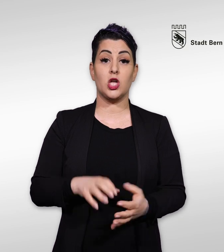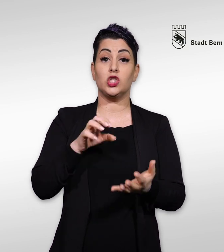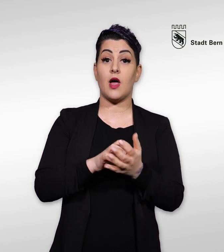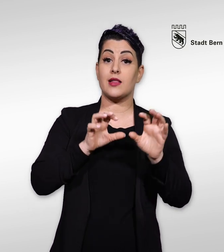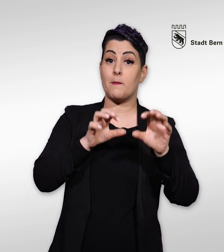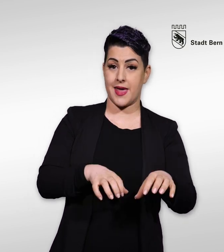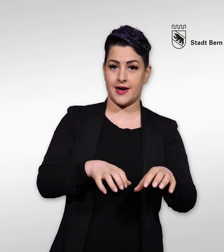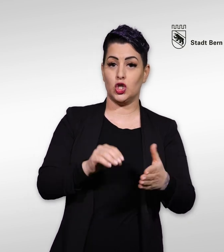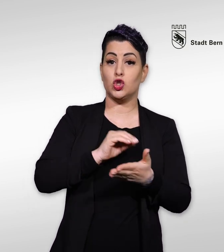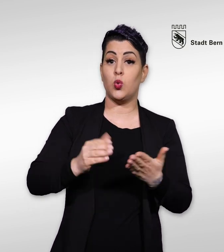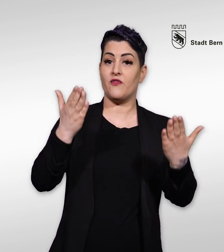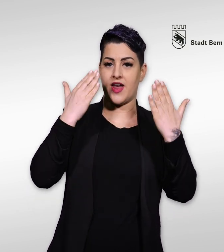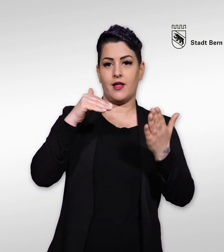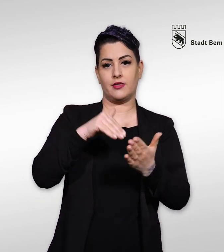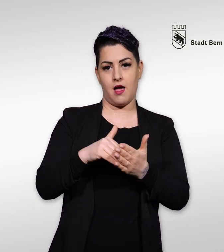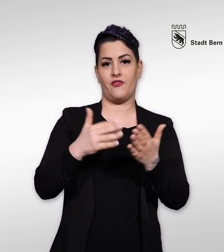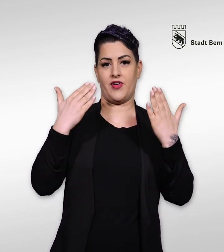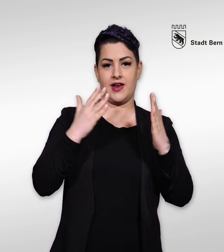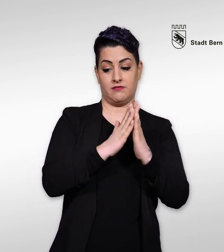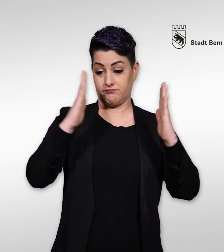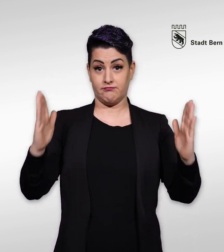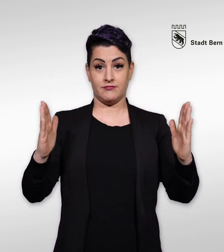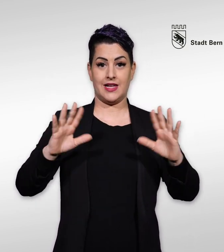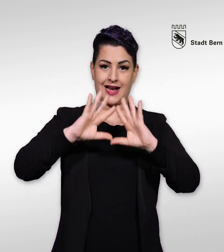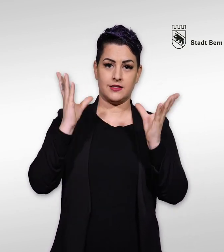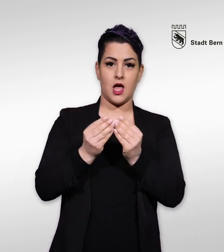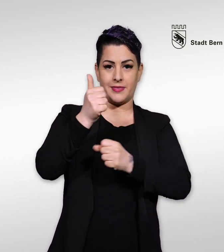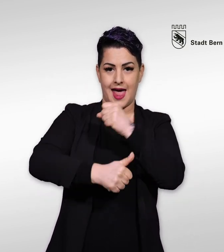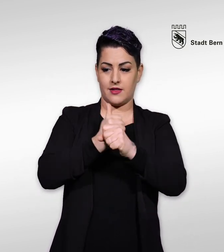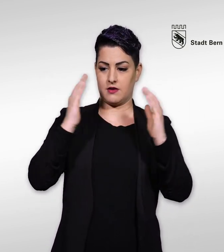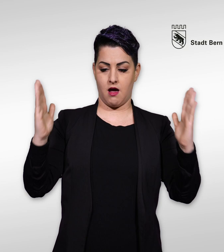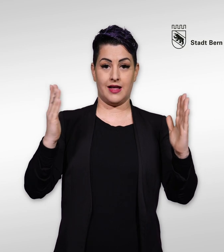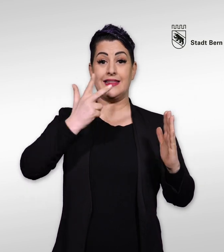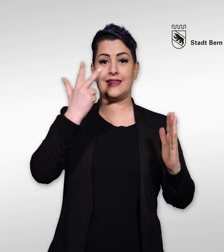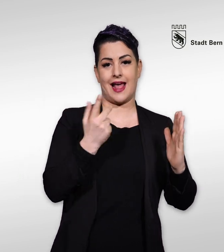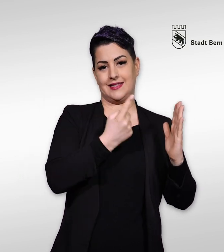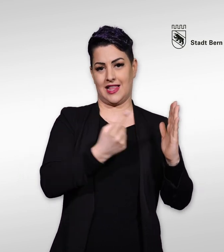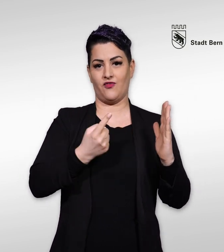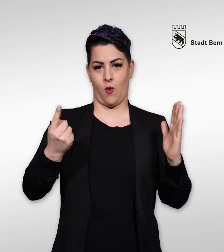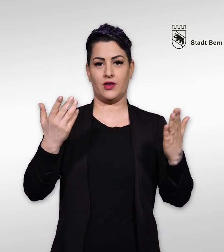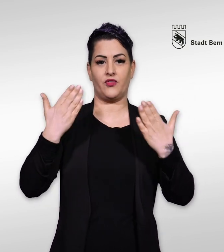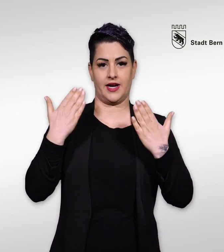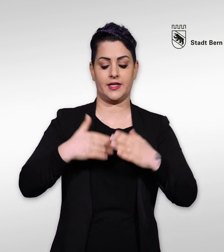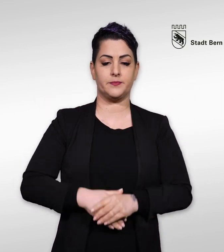In der Stadt Bern haben die Schulkinder 13 Wochen Ferien im Jahr.